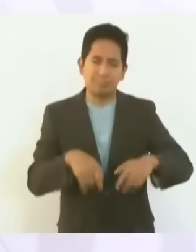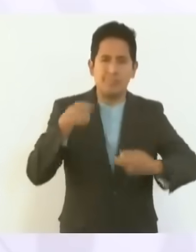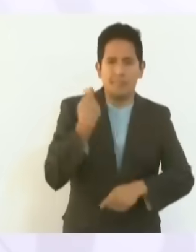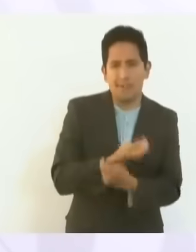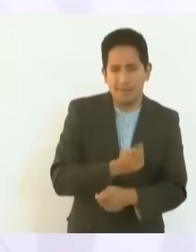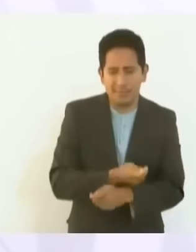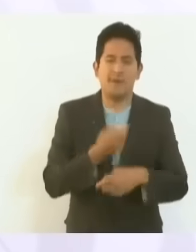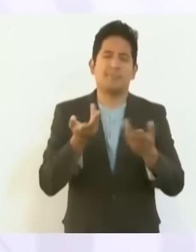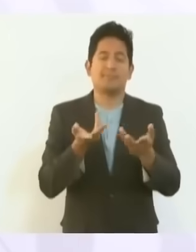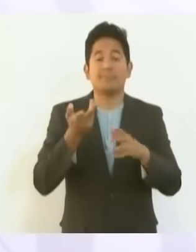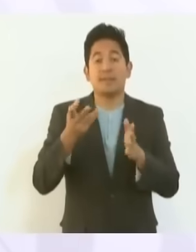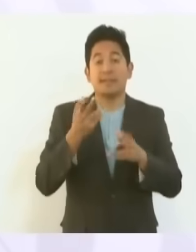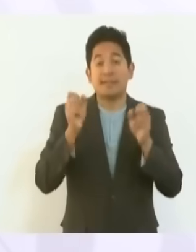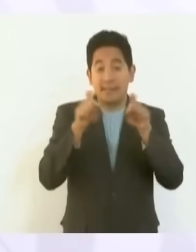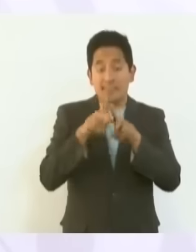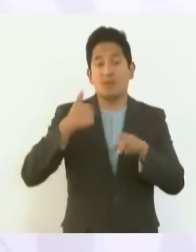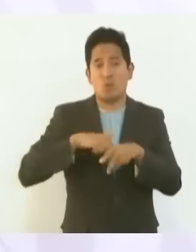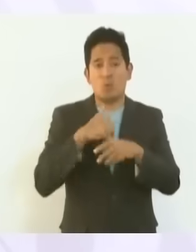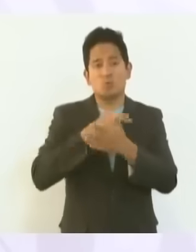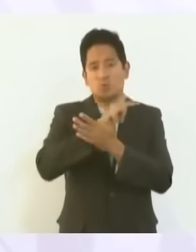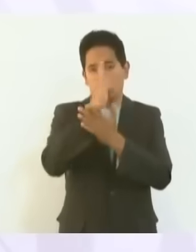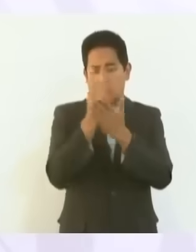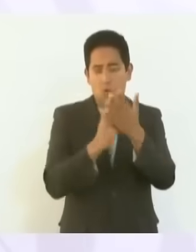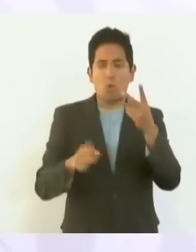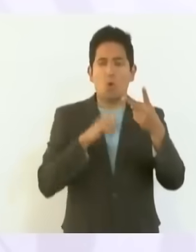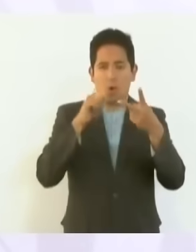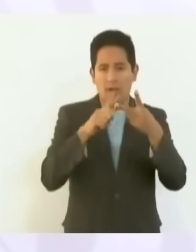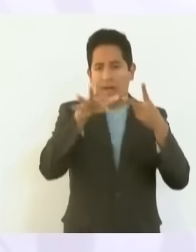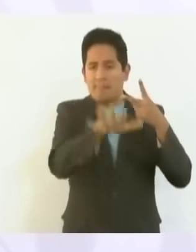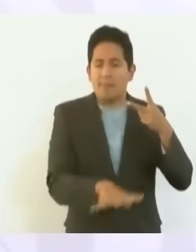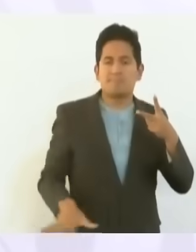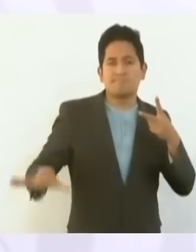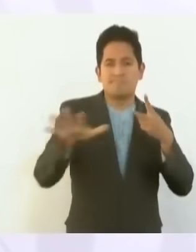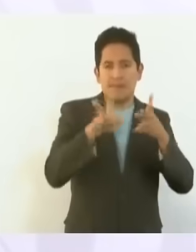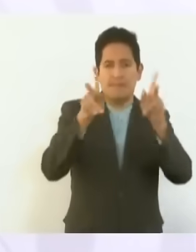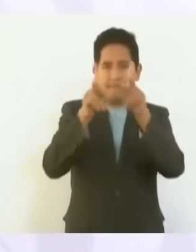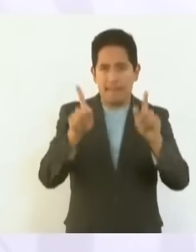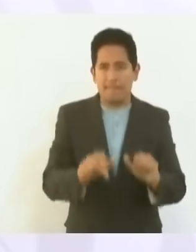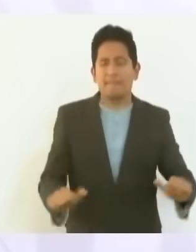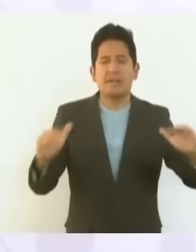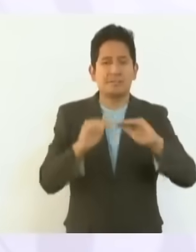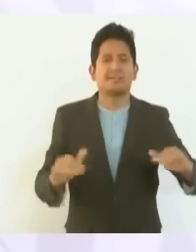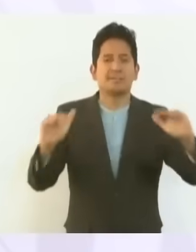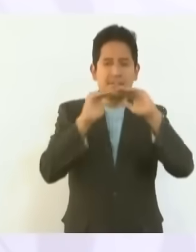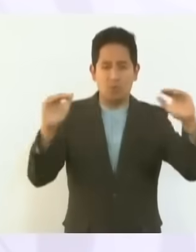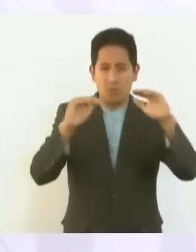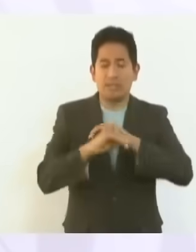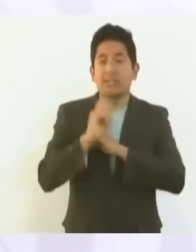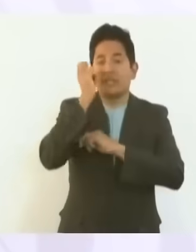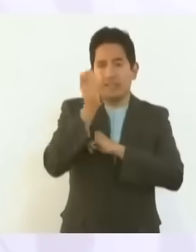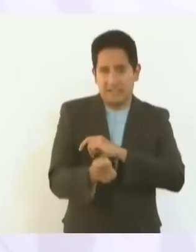el programa de territorios de paz e igualdad, que se trata de construir mejores condiciones de